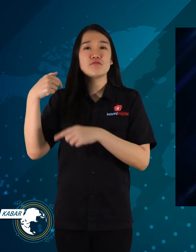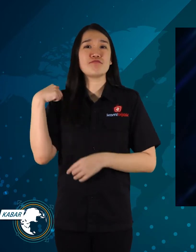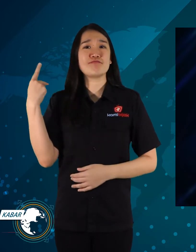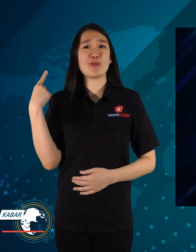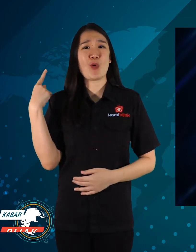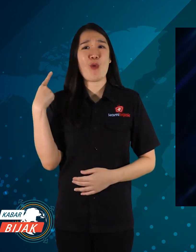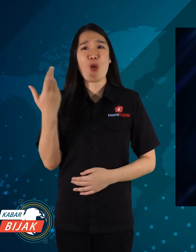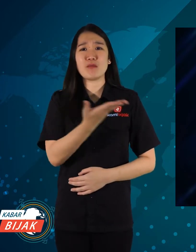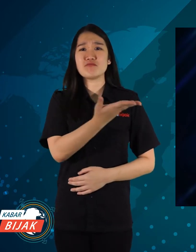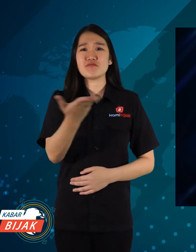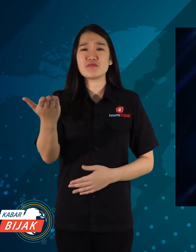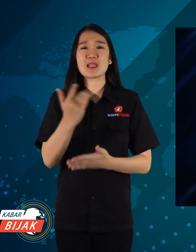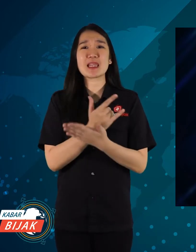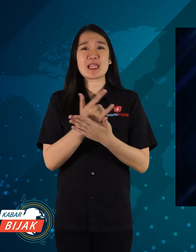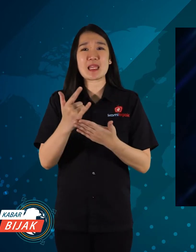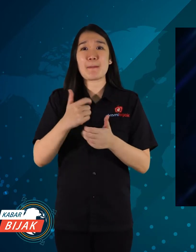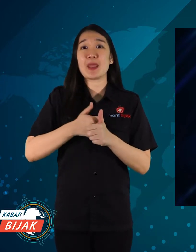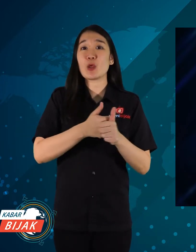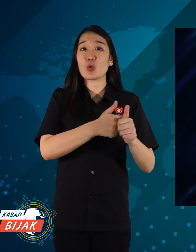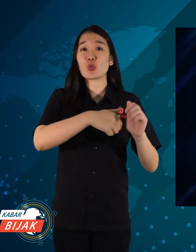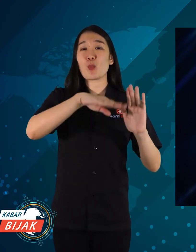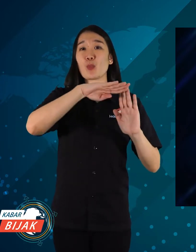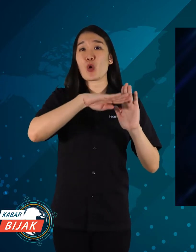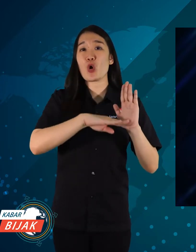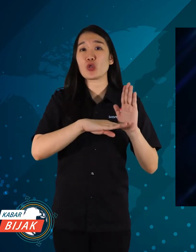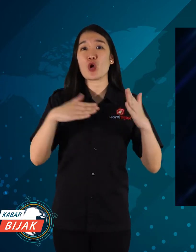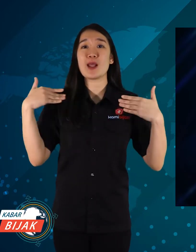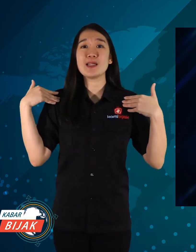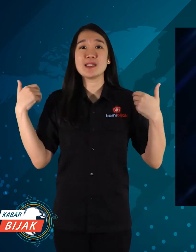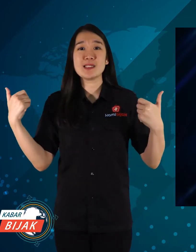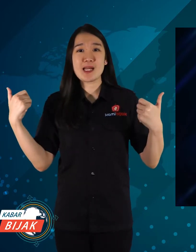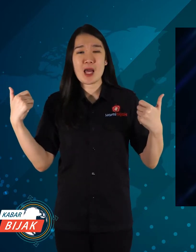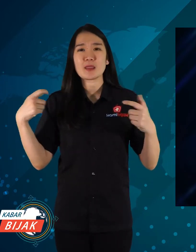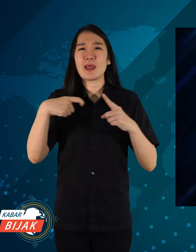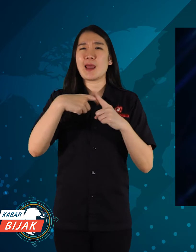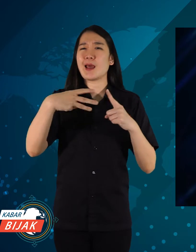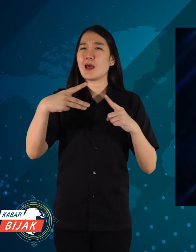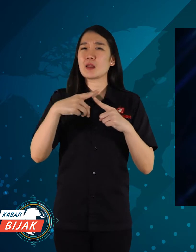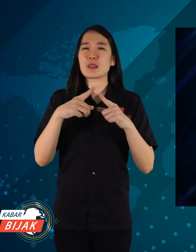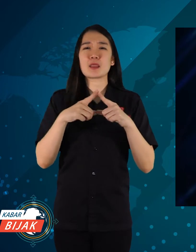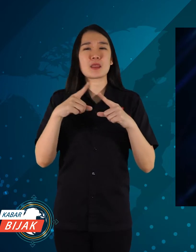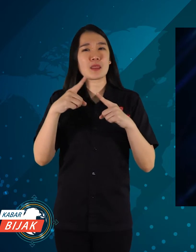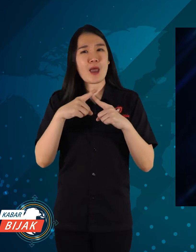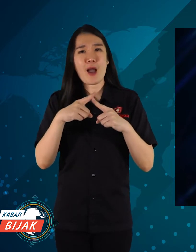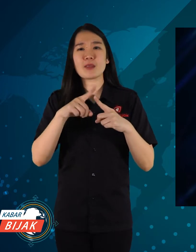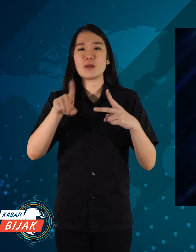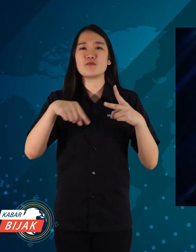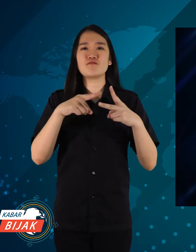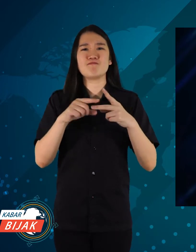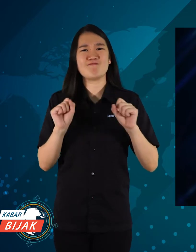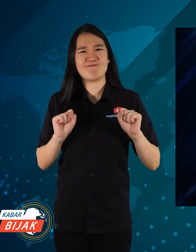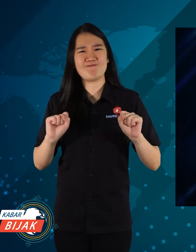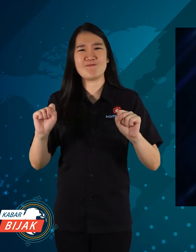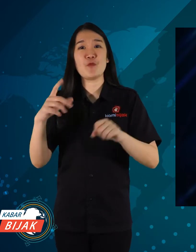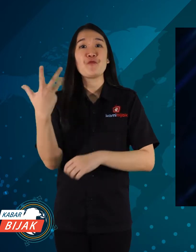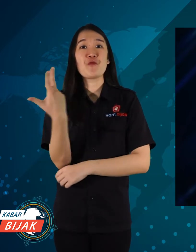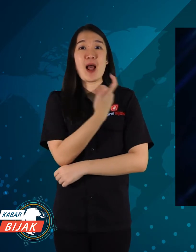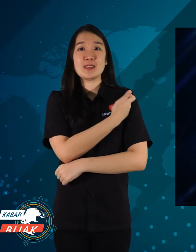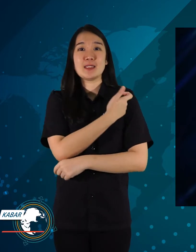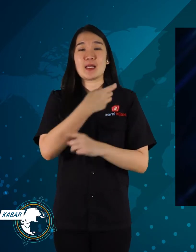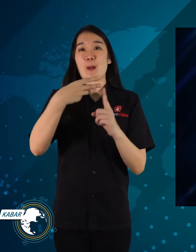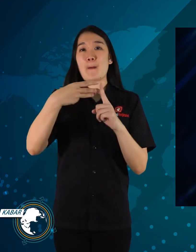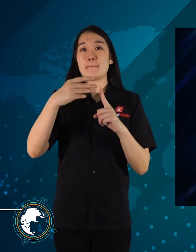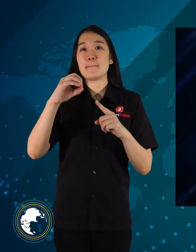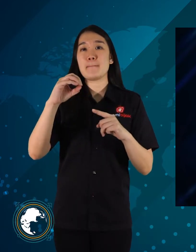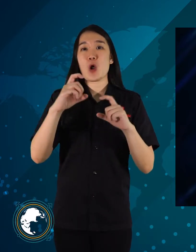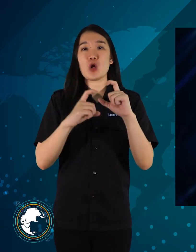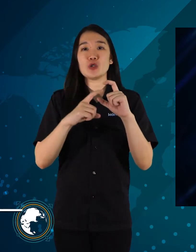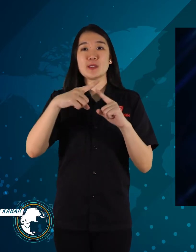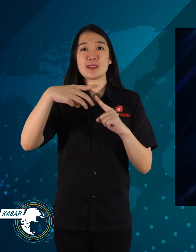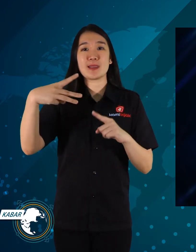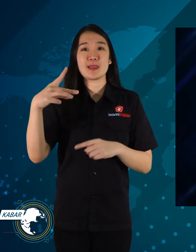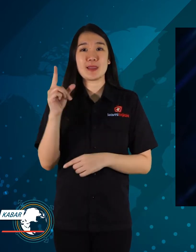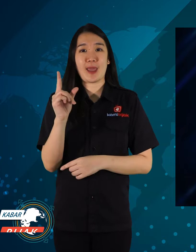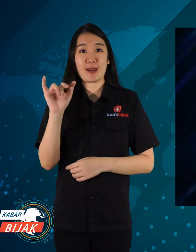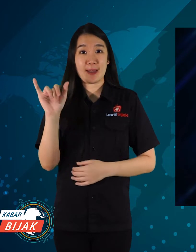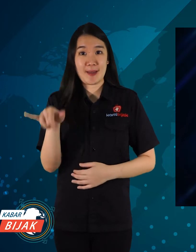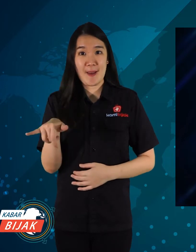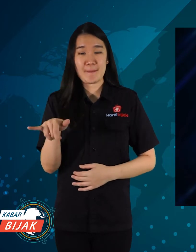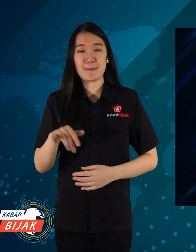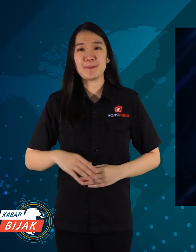Tolong semua untuk tetap menjaga prokes secara ketat dan segera divaksin booster ya.